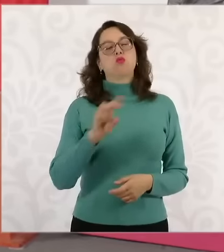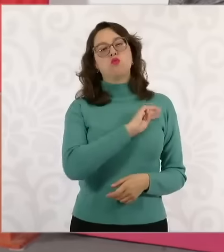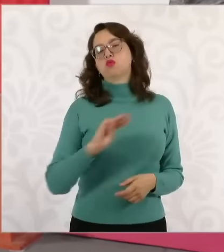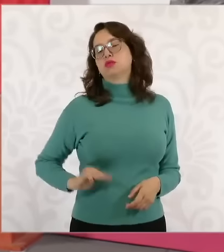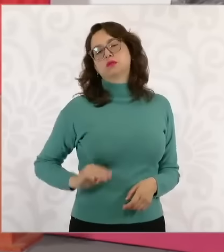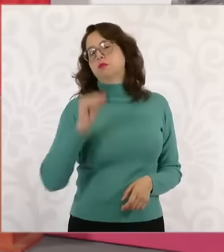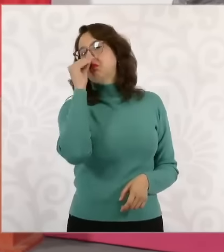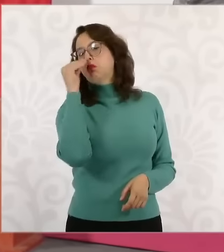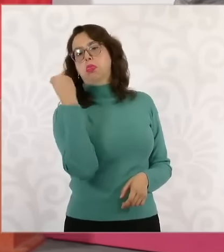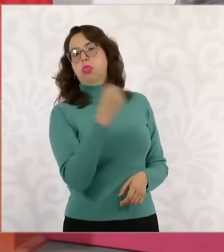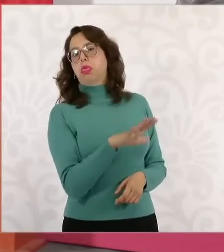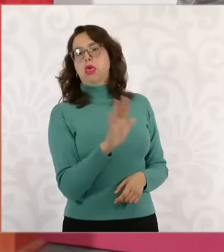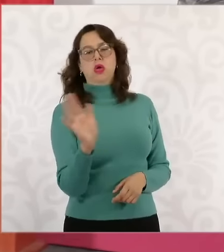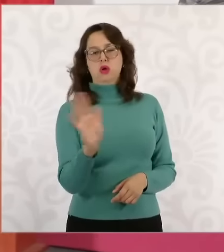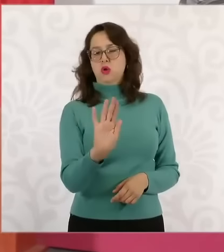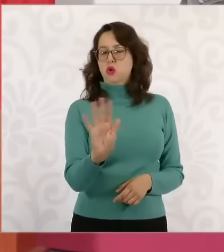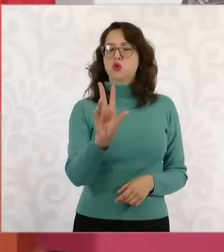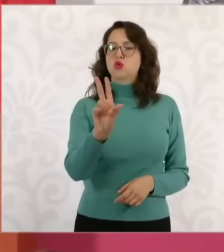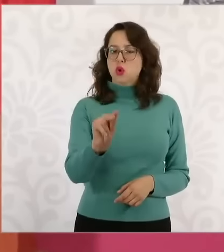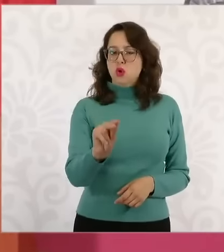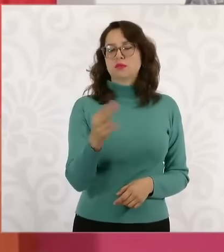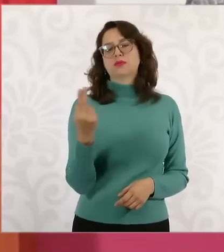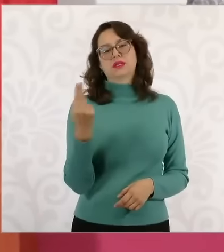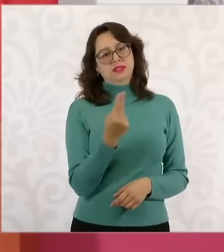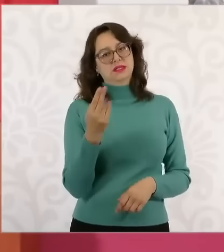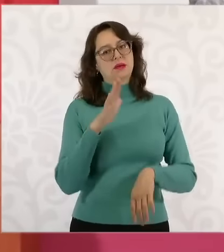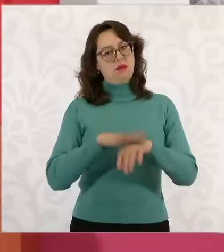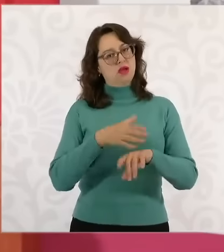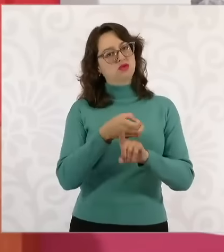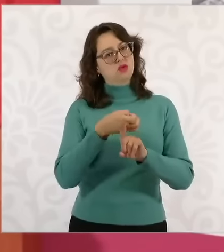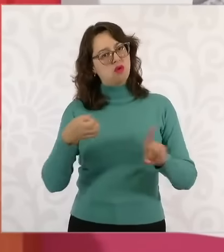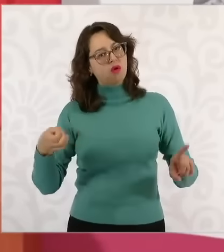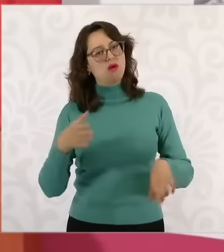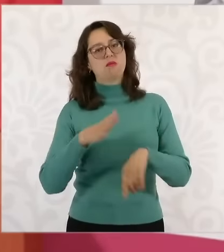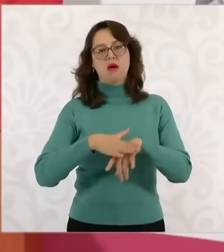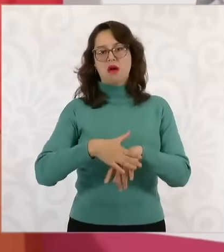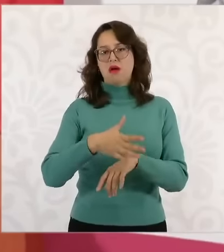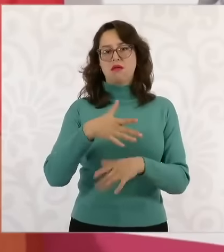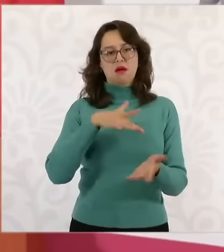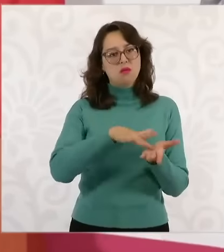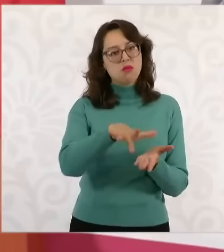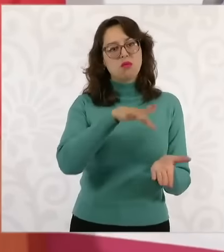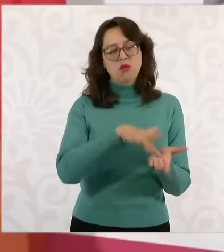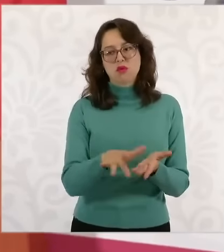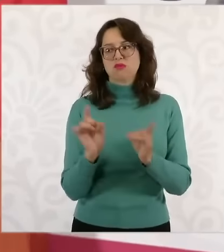su trabajo, sino sencillamente se requiere apoyo para poder pues atender esta situación.